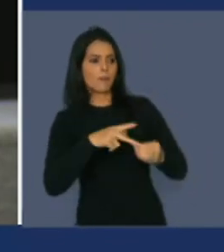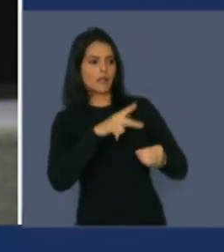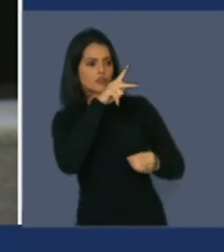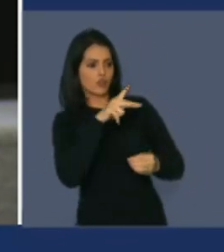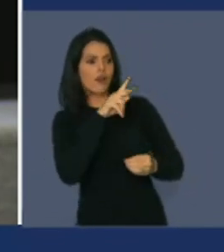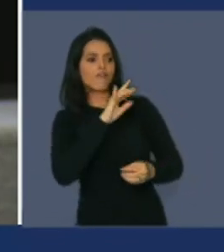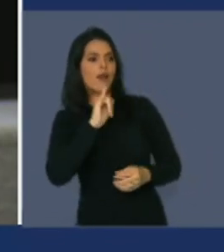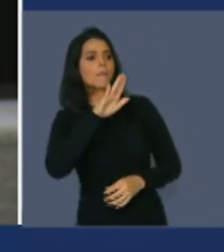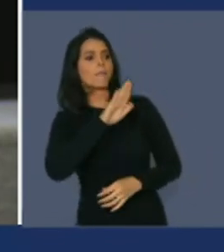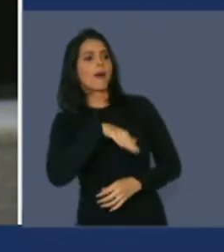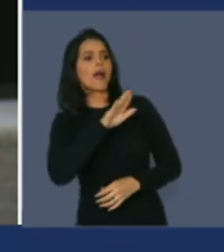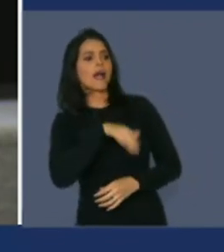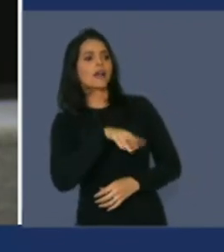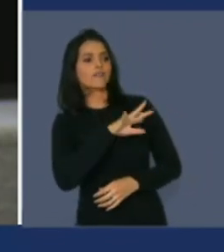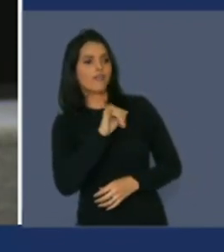NÃO BAIXOU, GASOLINA TEVE AUMENTO DE 73 POR CENTO DESDE